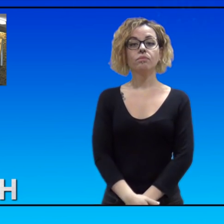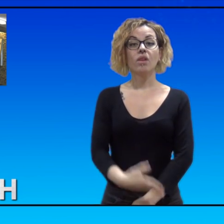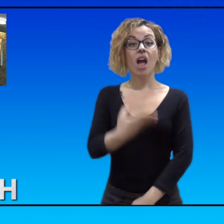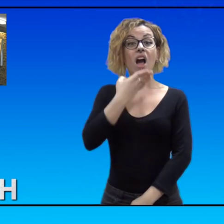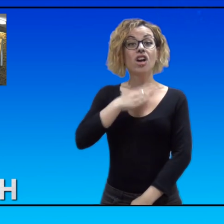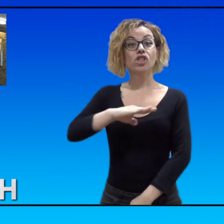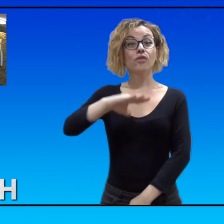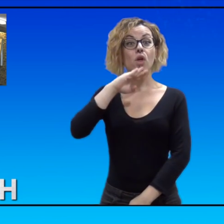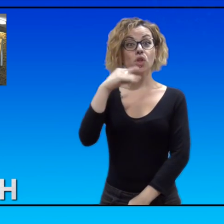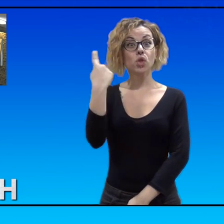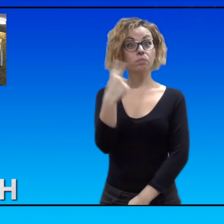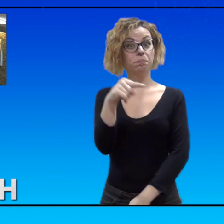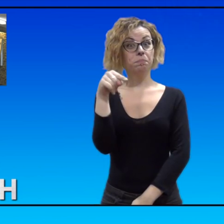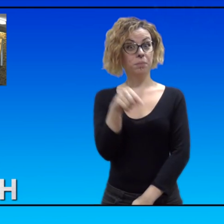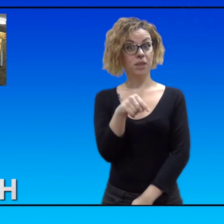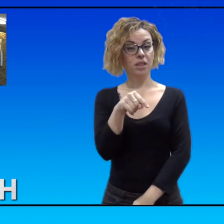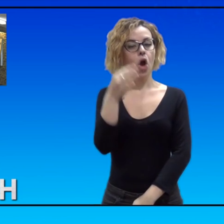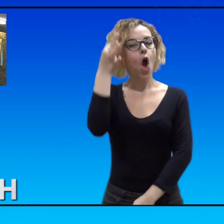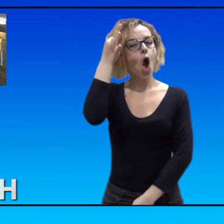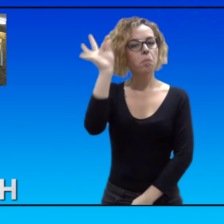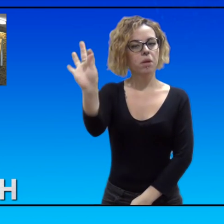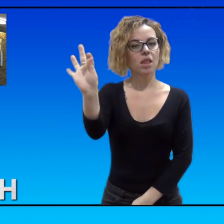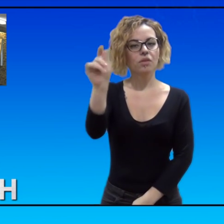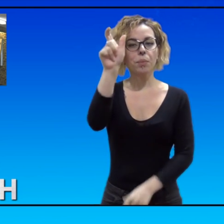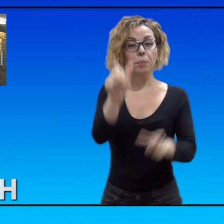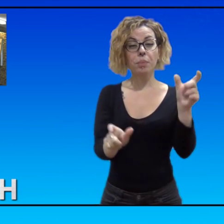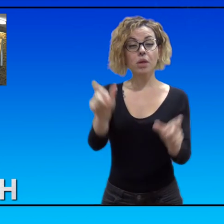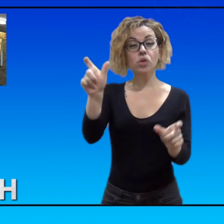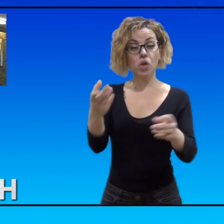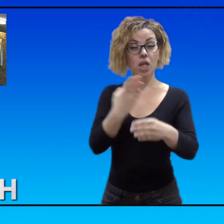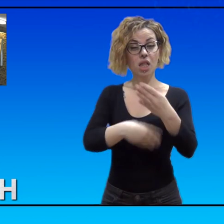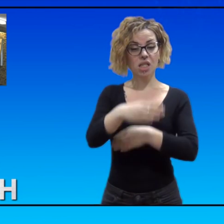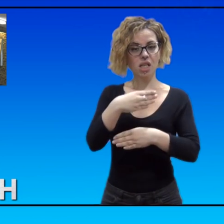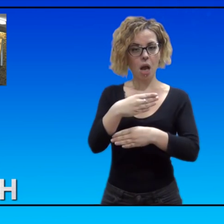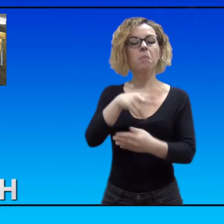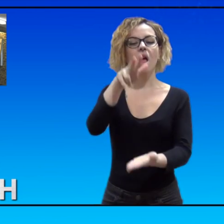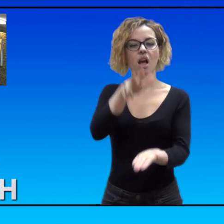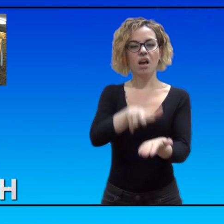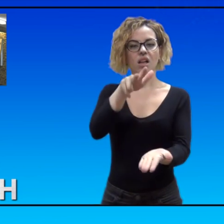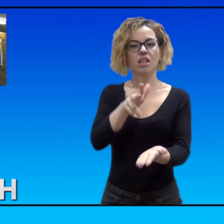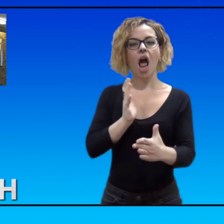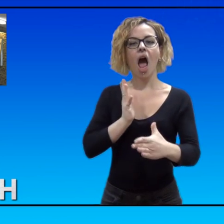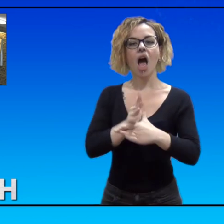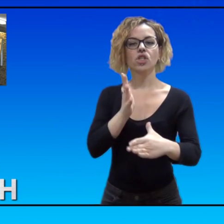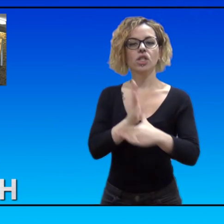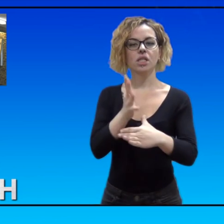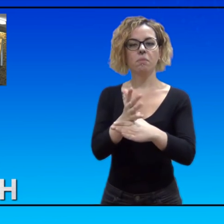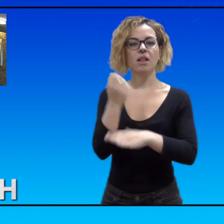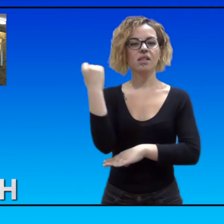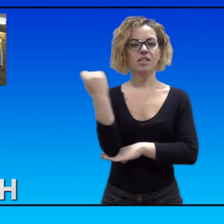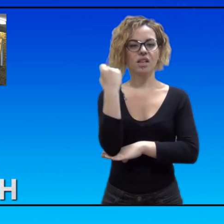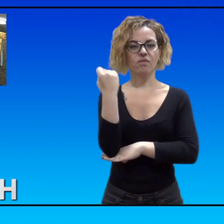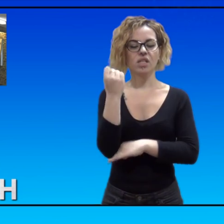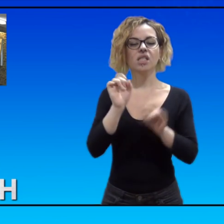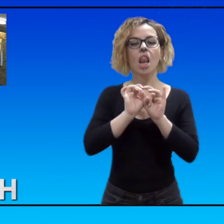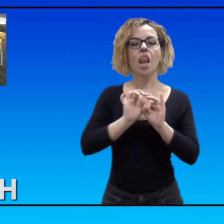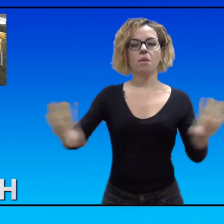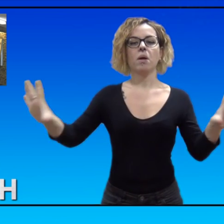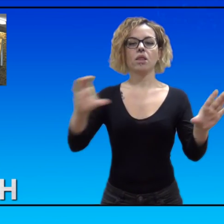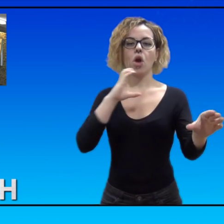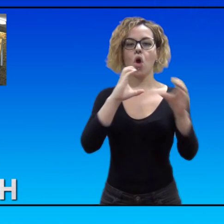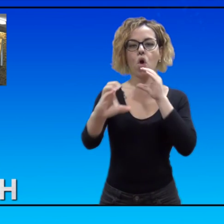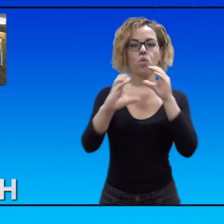Queste agevolazioni hanno come scopo quello di garantire alle persone disabili l'accessibilità ai servizi e la libertà di comunicazione.